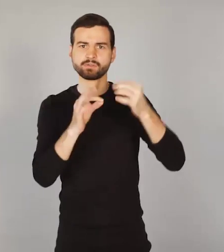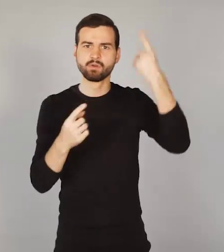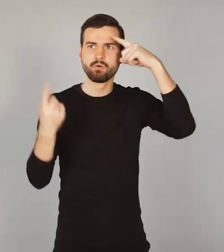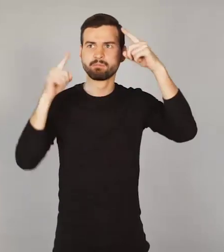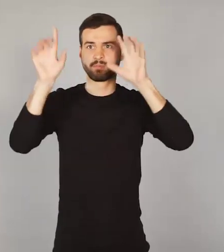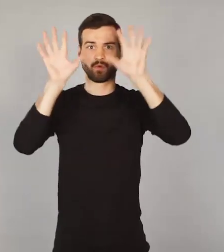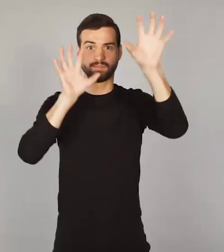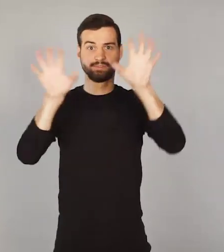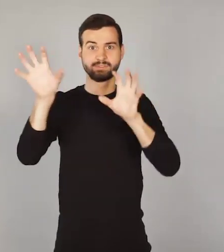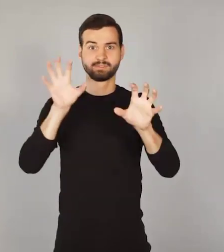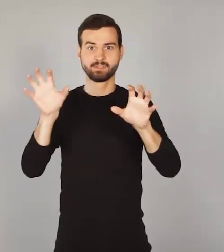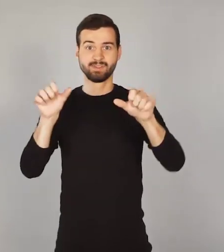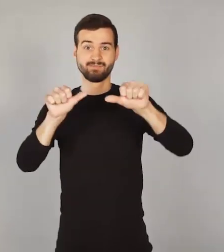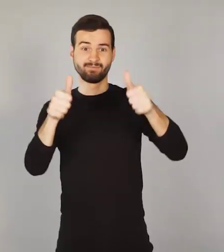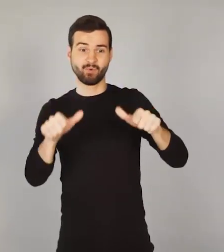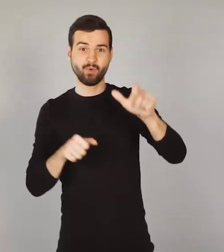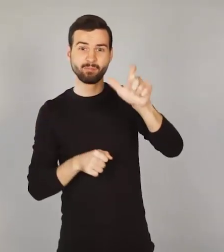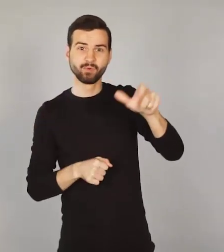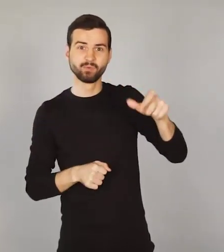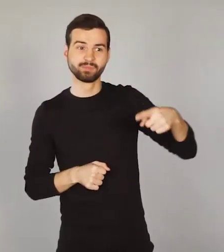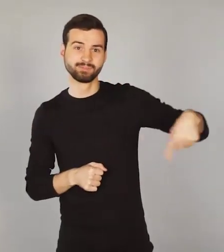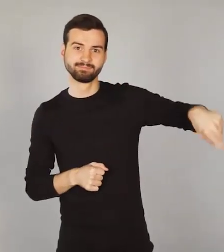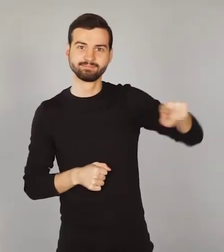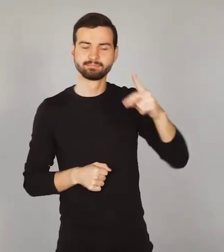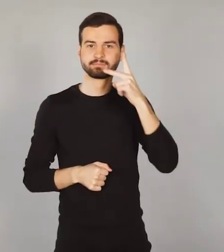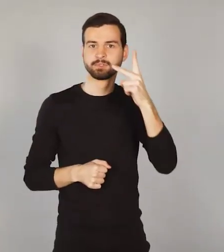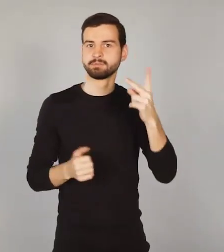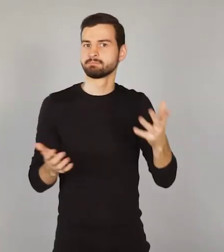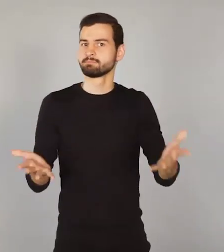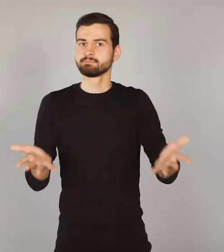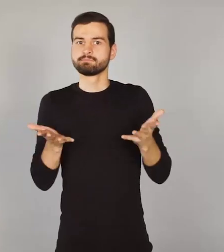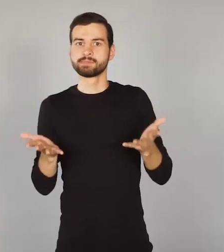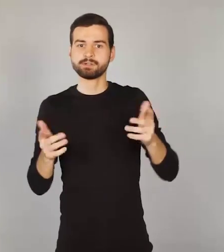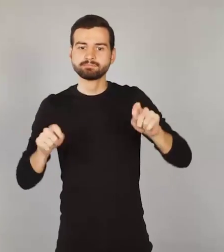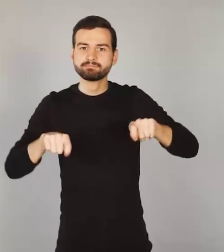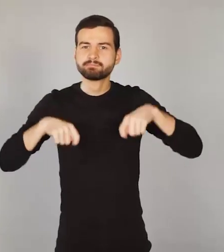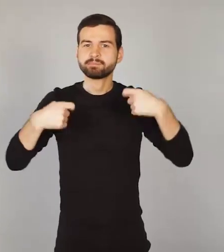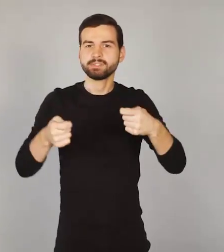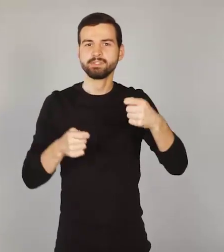многофигурной композиции передал